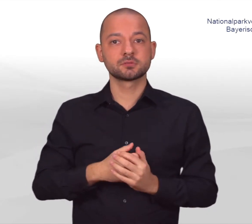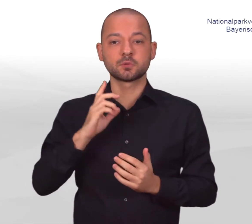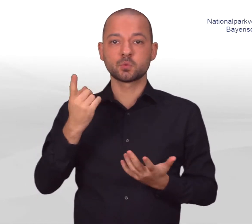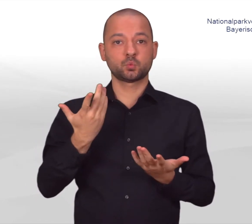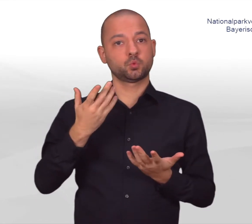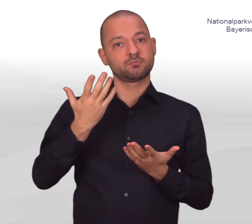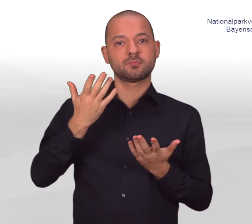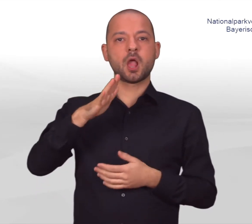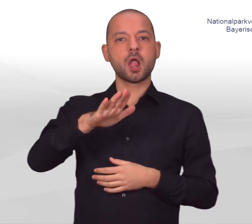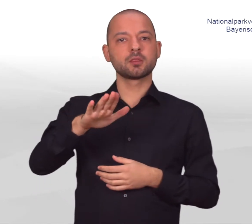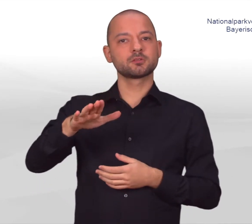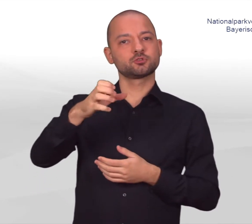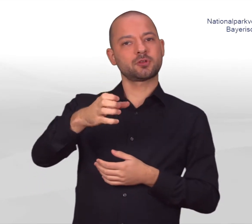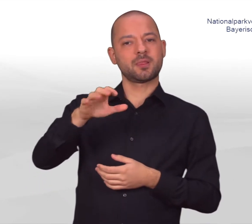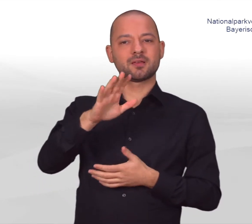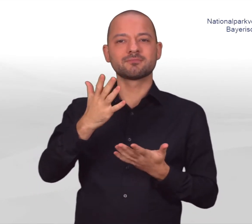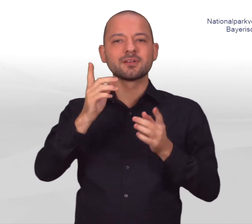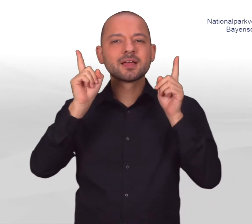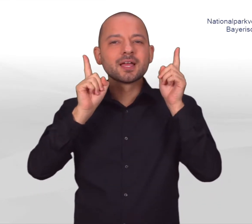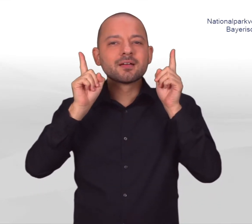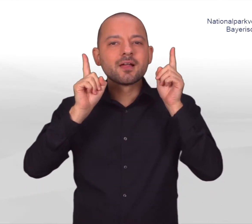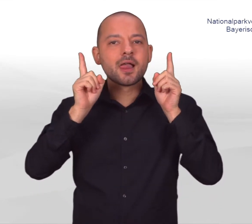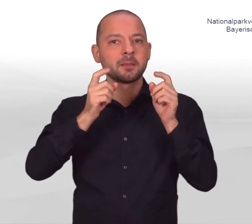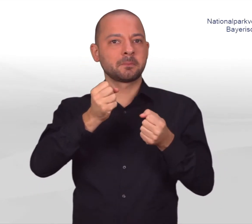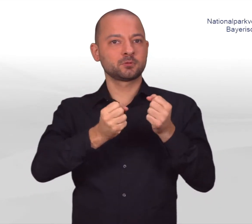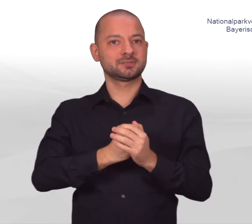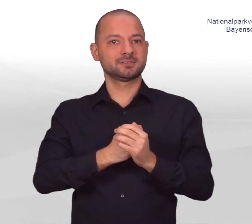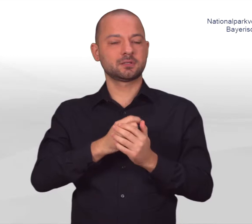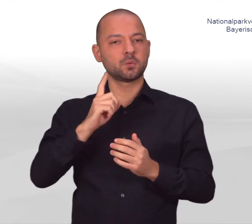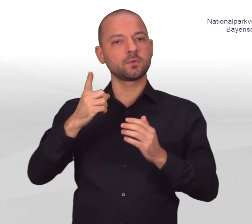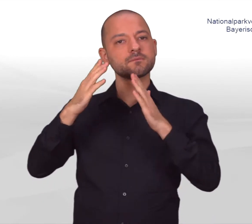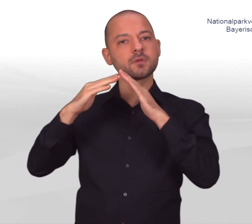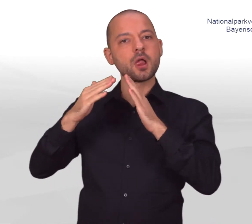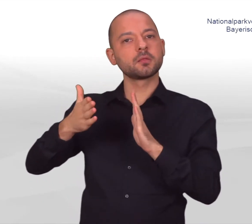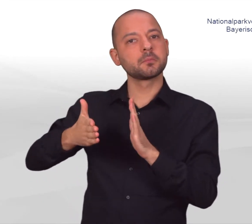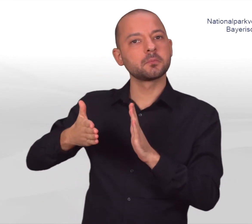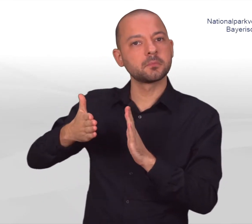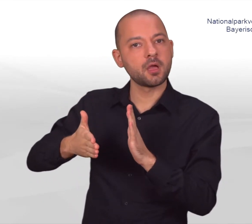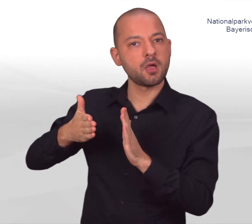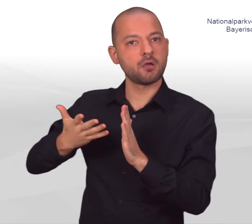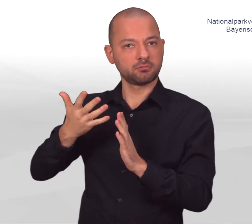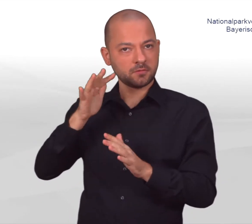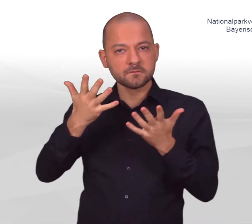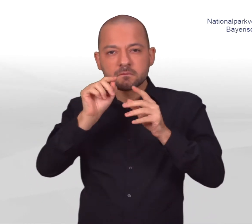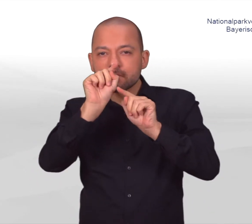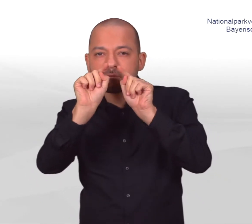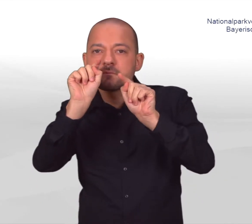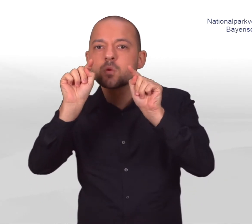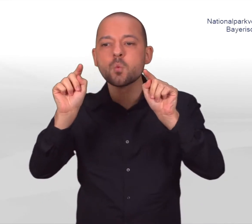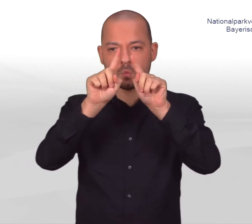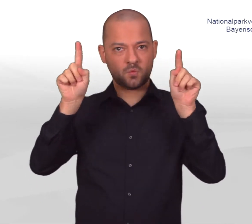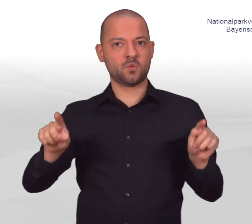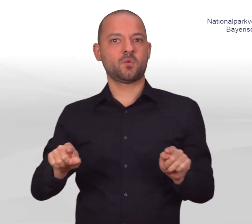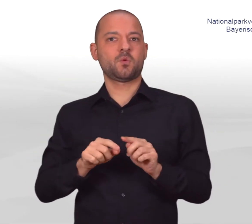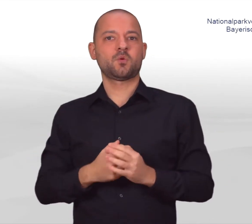Igelbus- und Waldbahn-Haltestellen,